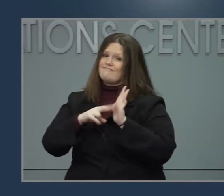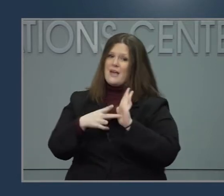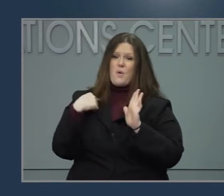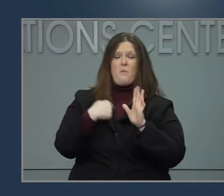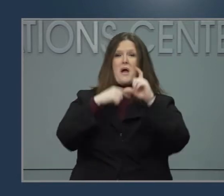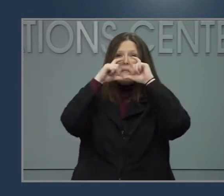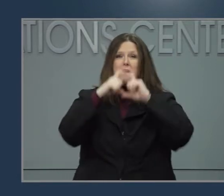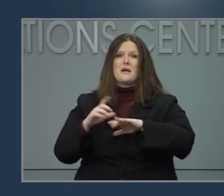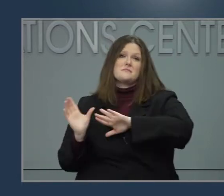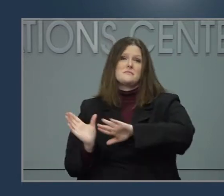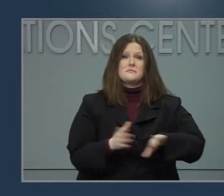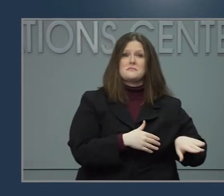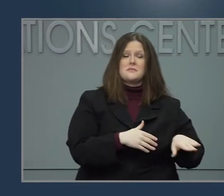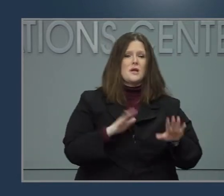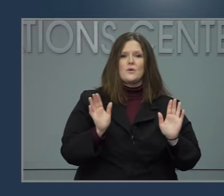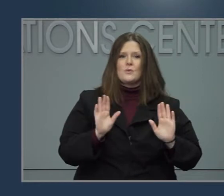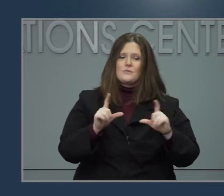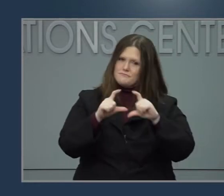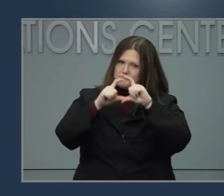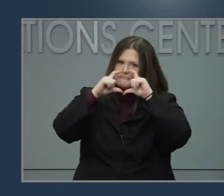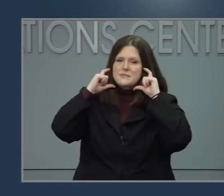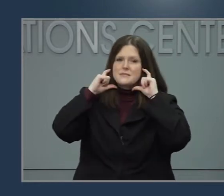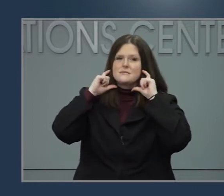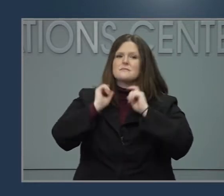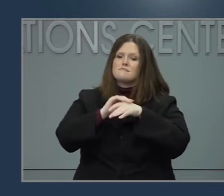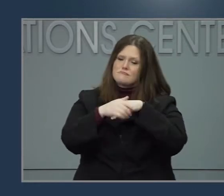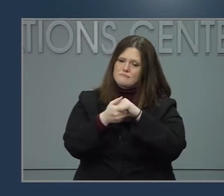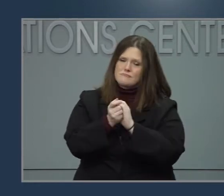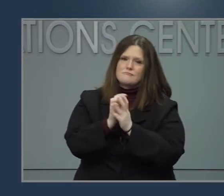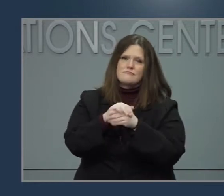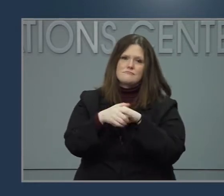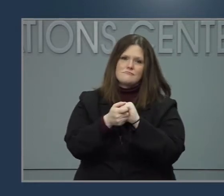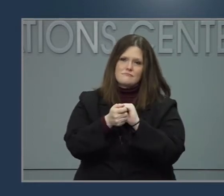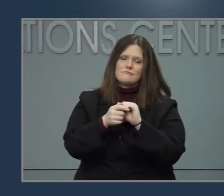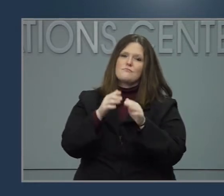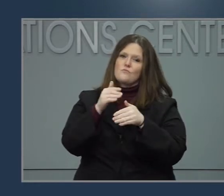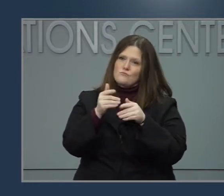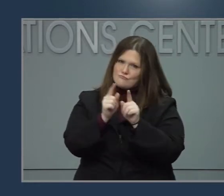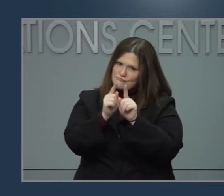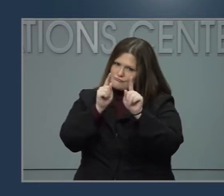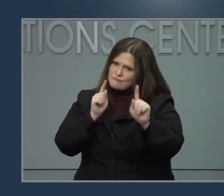y lávense las manos ya hemos visto lo frágil que puede ser nuestro progreso. Así que